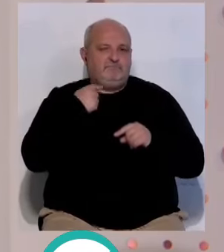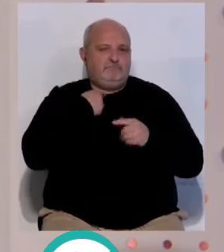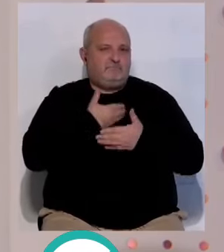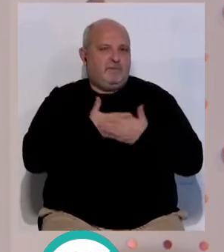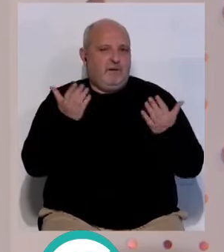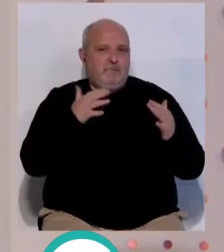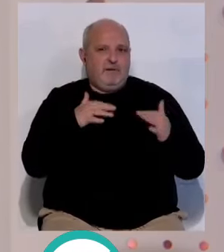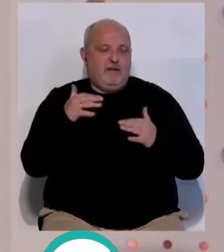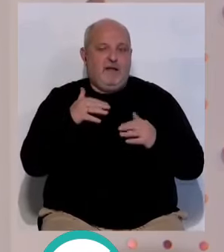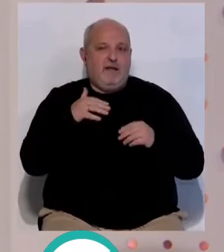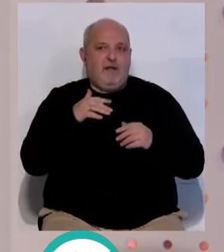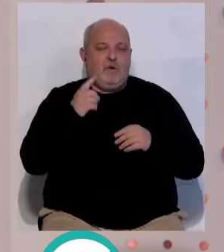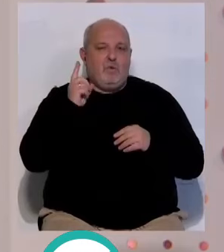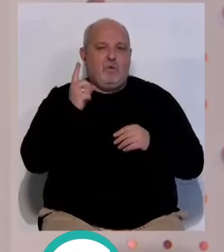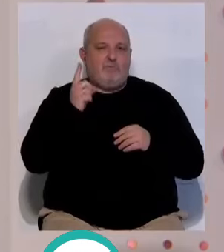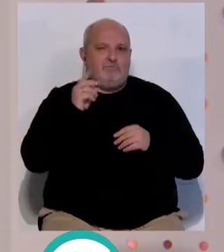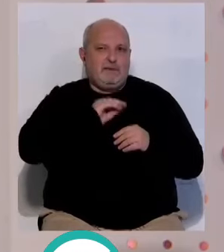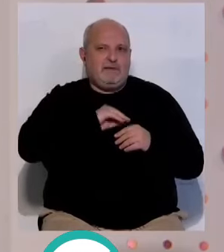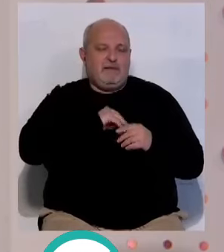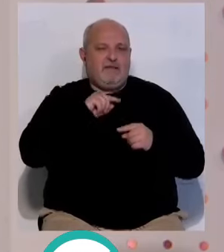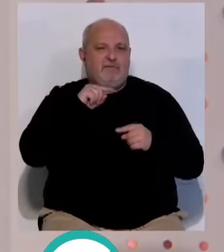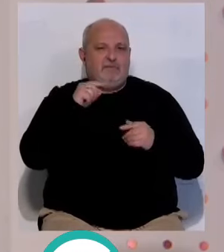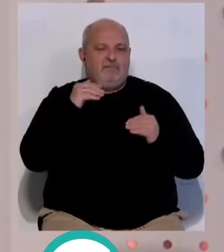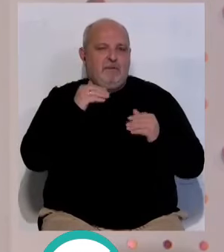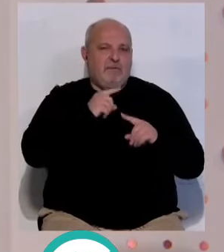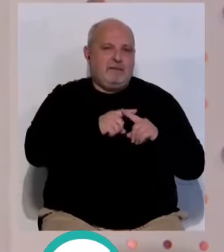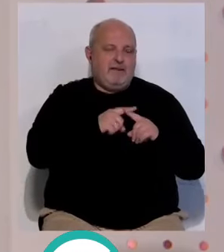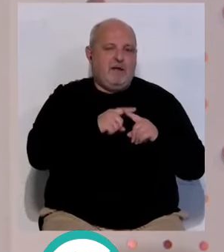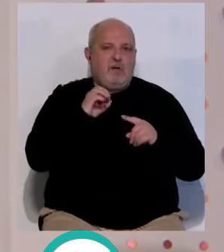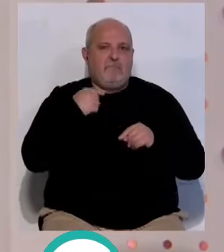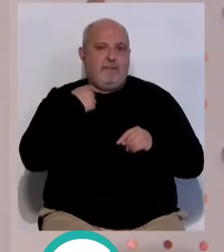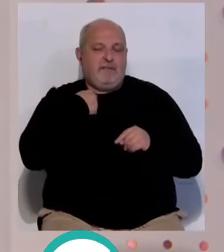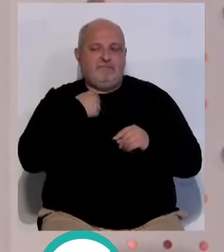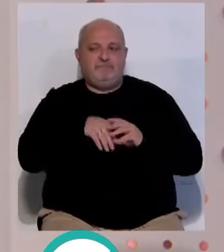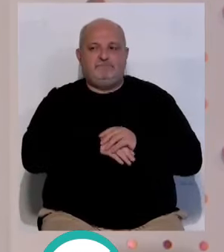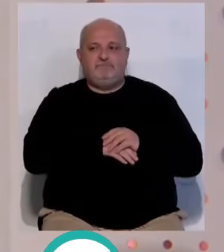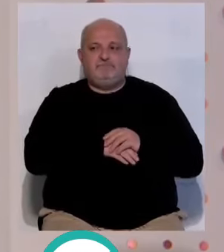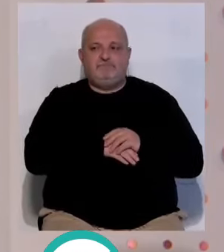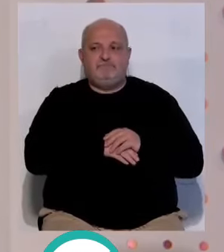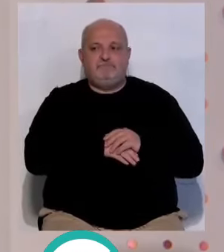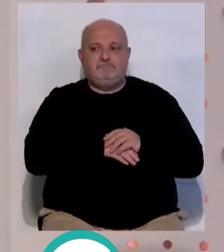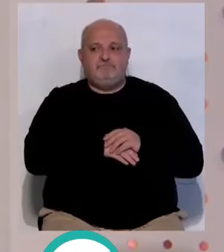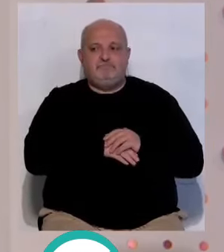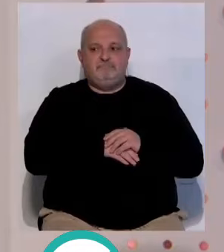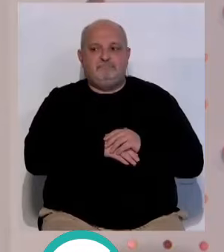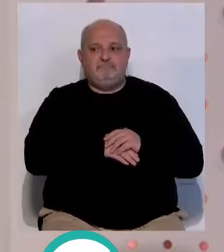partido había una barbaridad de diferencia entre empatar o perder y eso No tampoco la